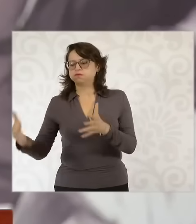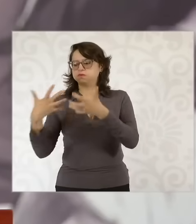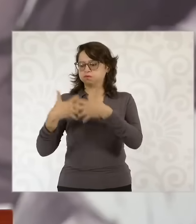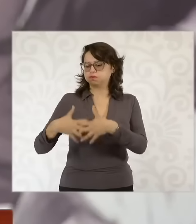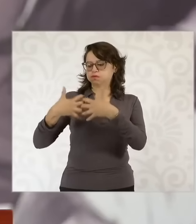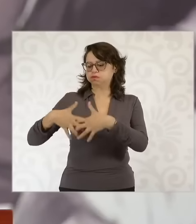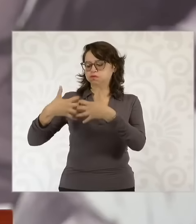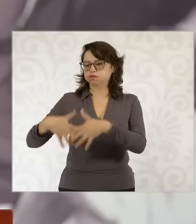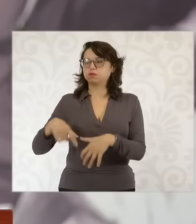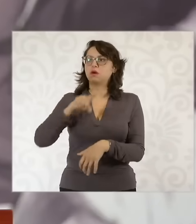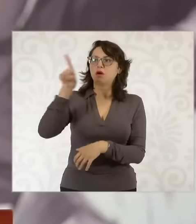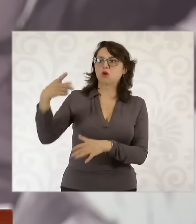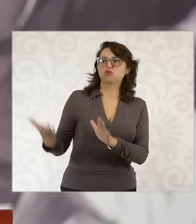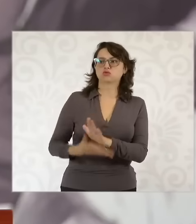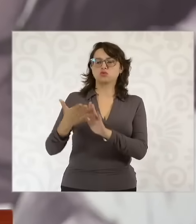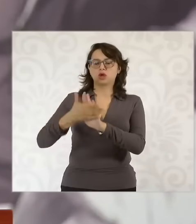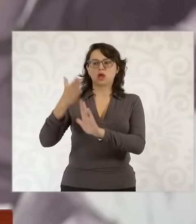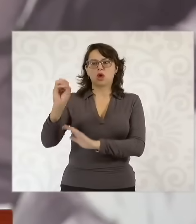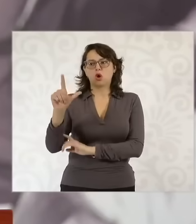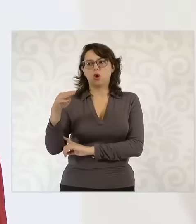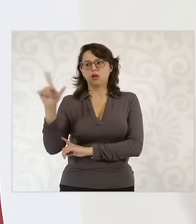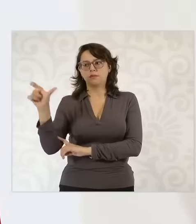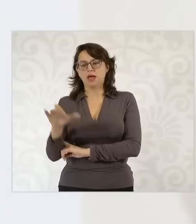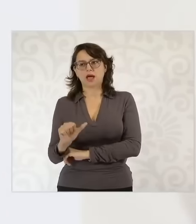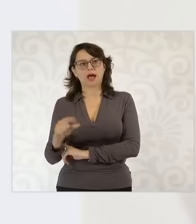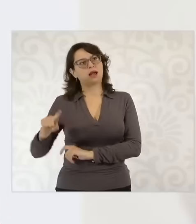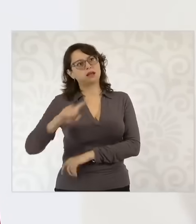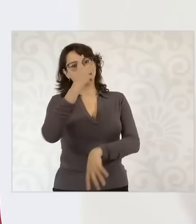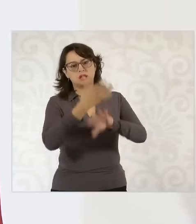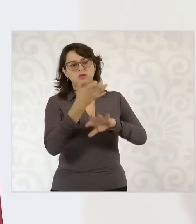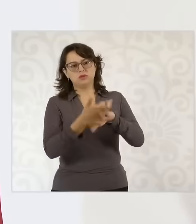de la refinería Olmeca, la adquisición de DR Park, la modernización del sistema